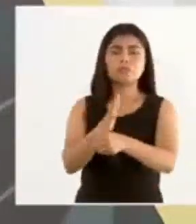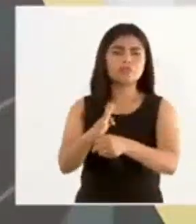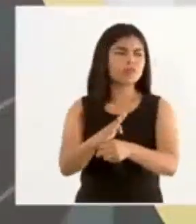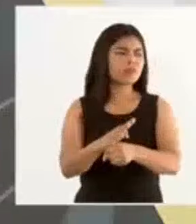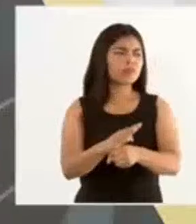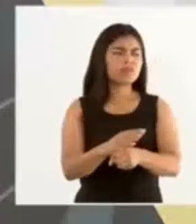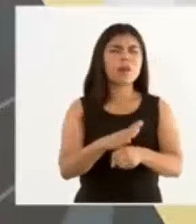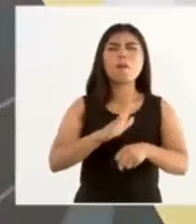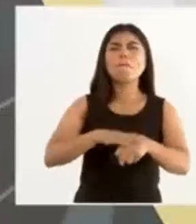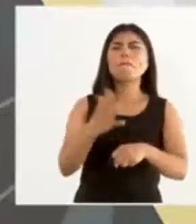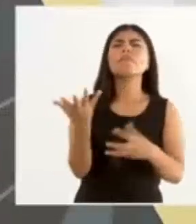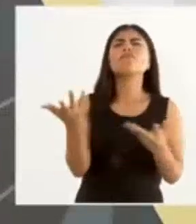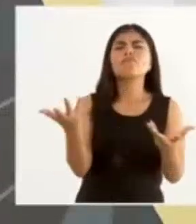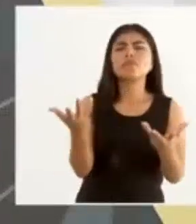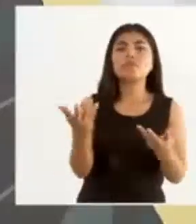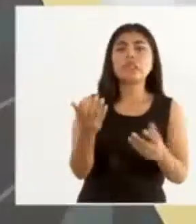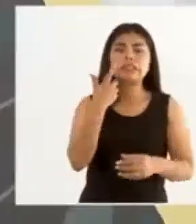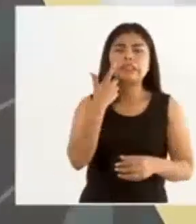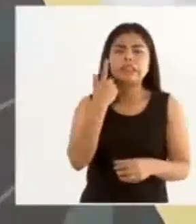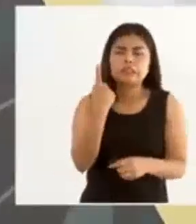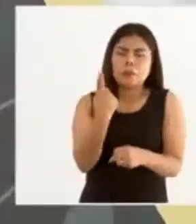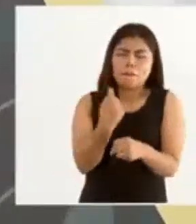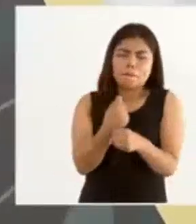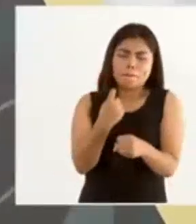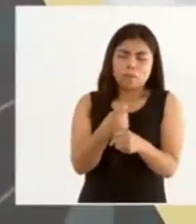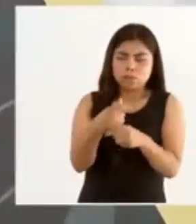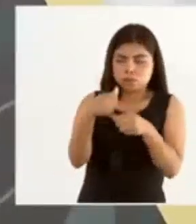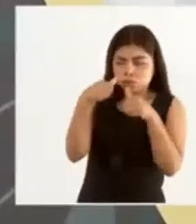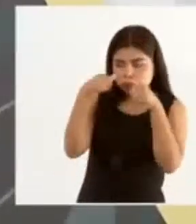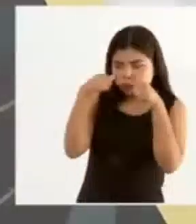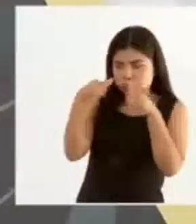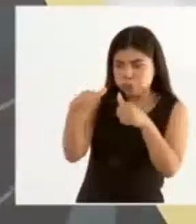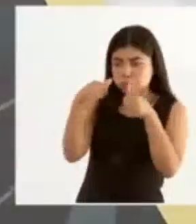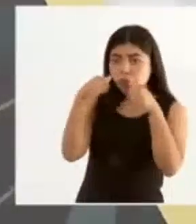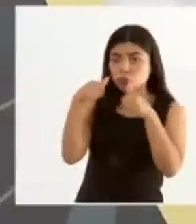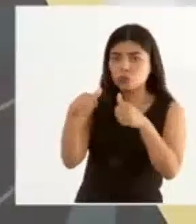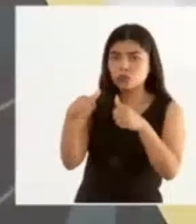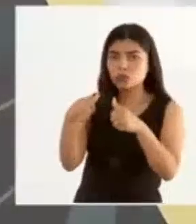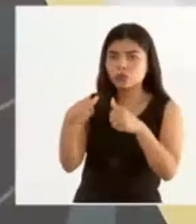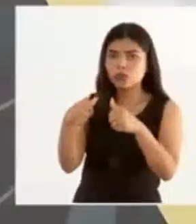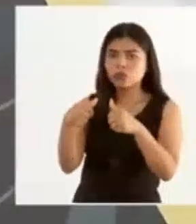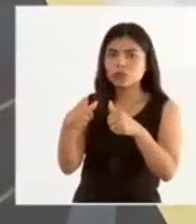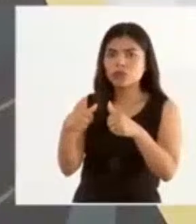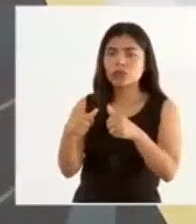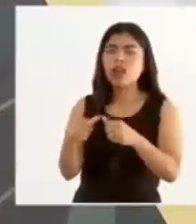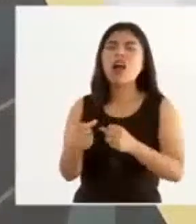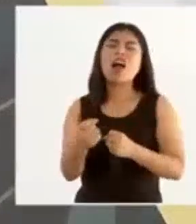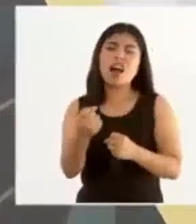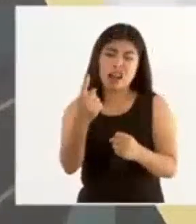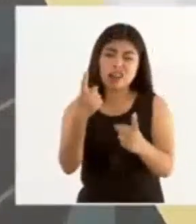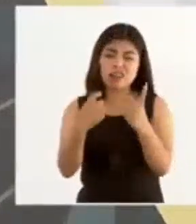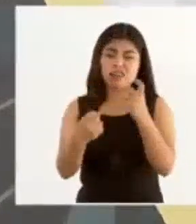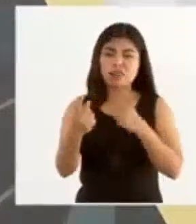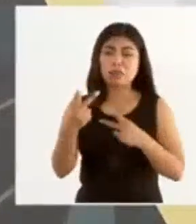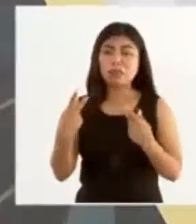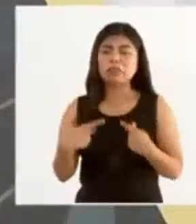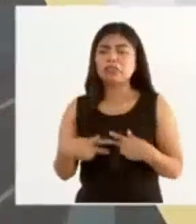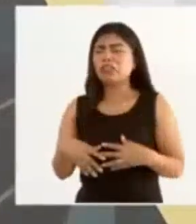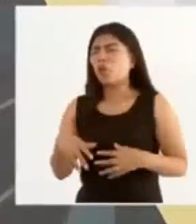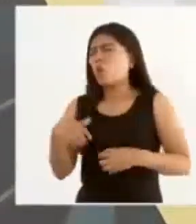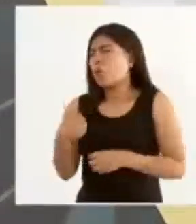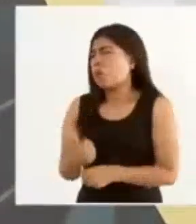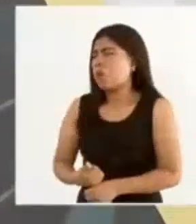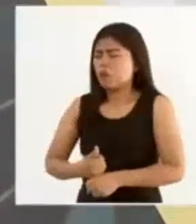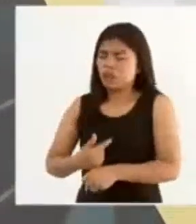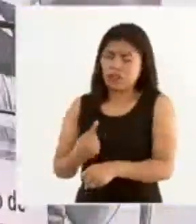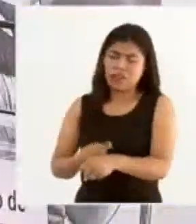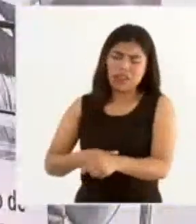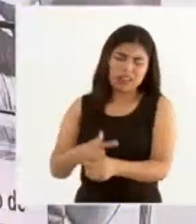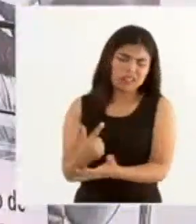nivel de atención para que no se tenga que llegar al hospital ya con enfermedades, padecimientos